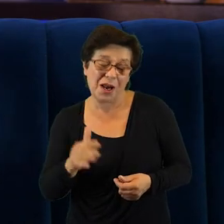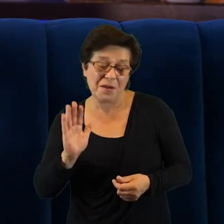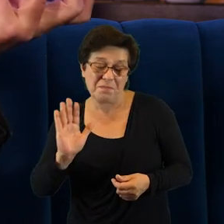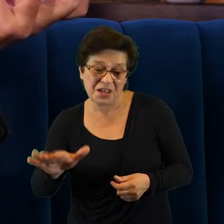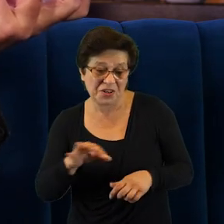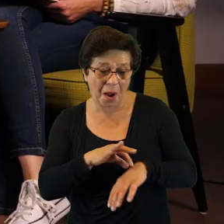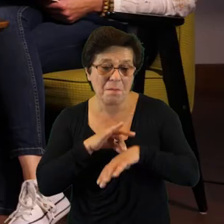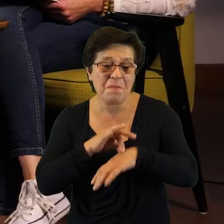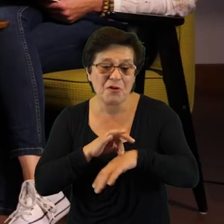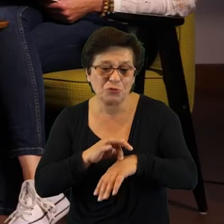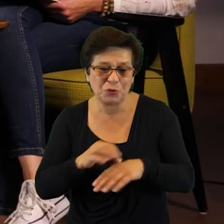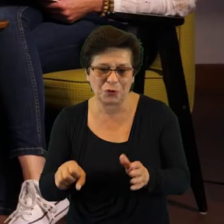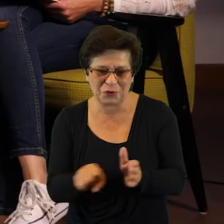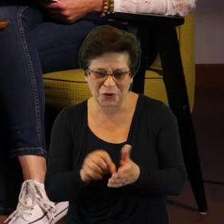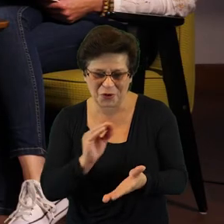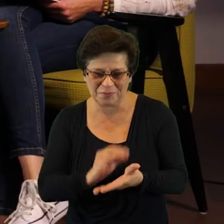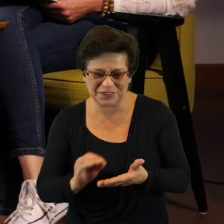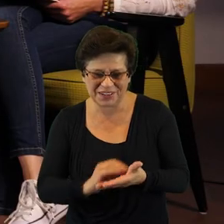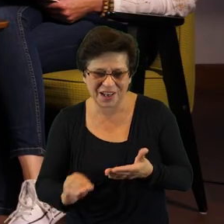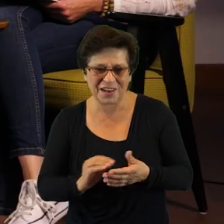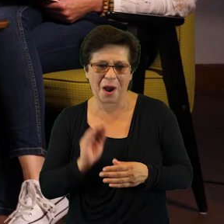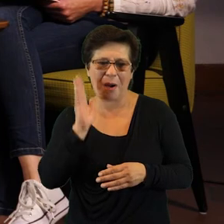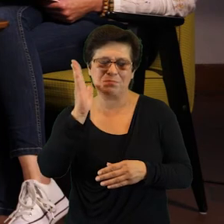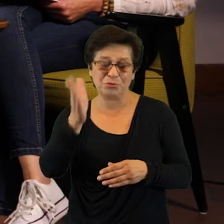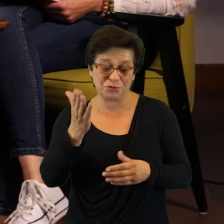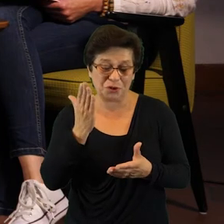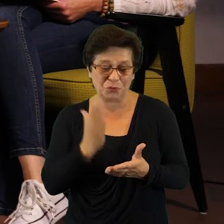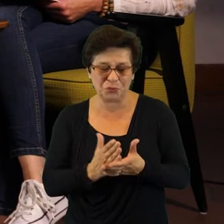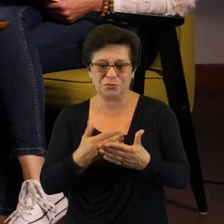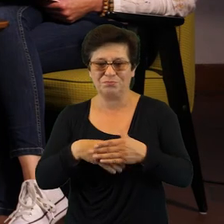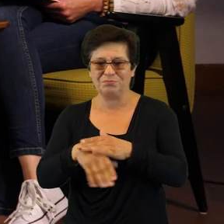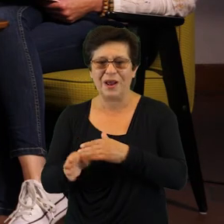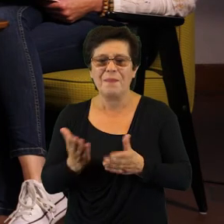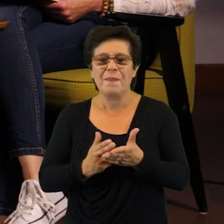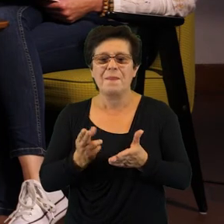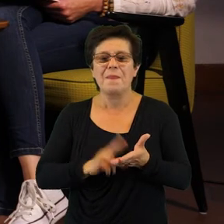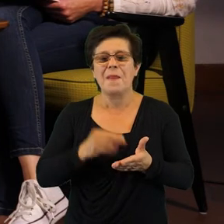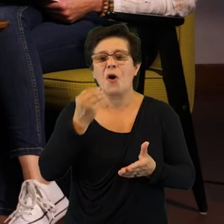A później szli na obiad do Semaniego, czy jeszcze gdzie indziej w towarzystwie między innymi Francis Fishera.